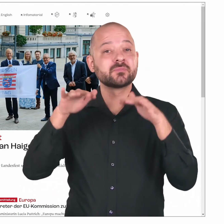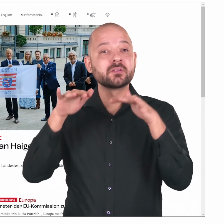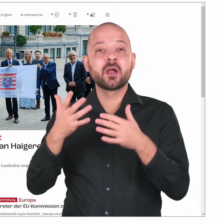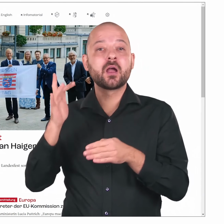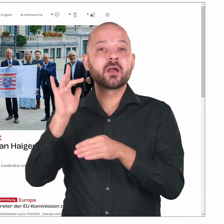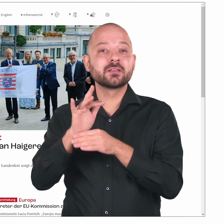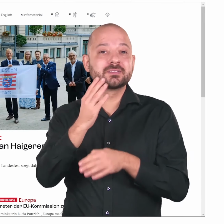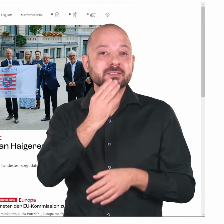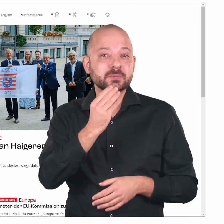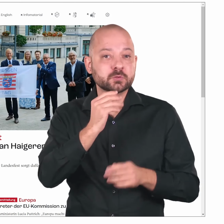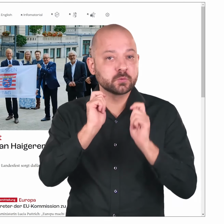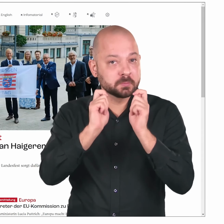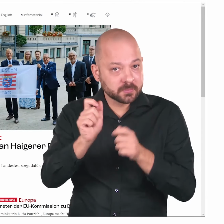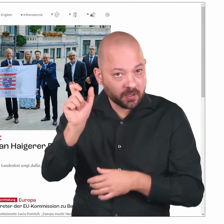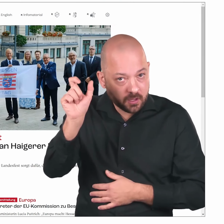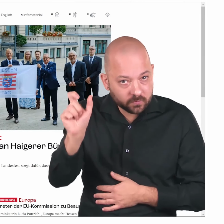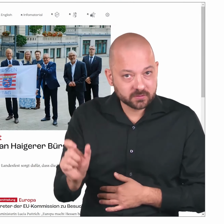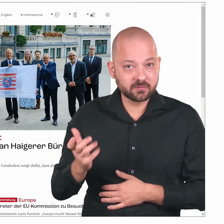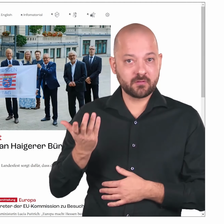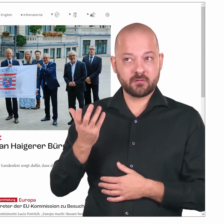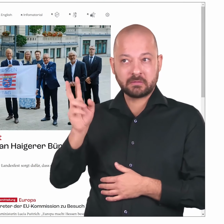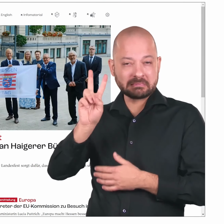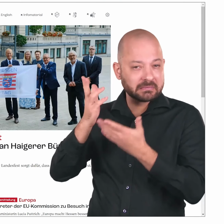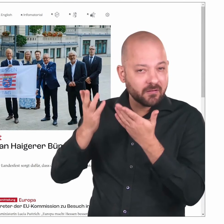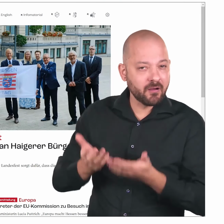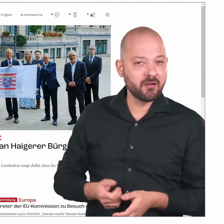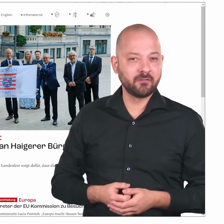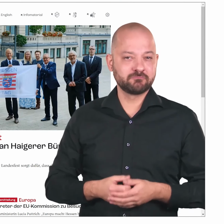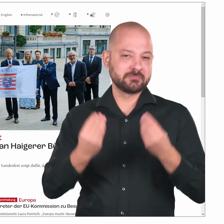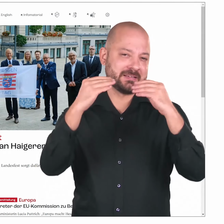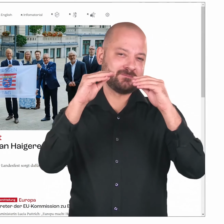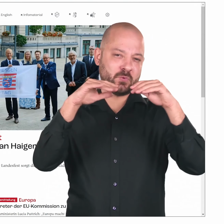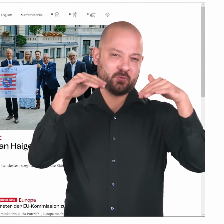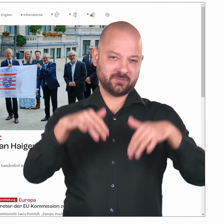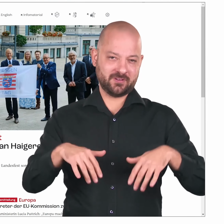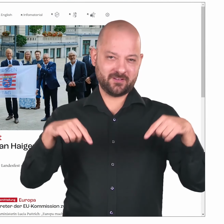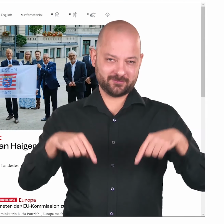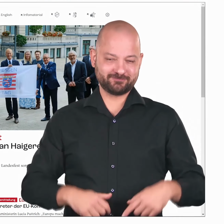und den Antisemitismusbeauftragten kennen.